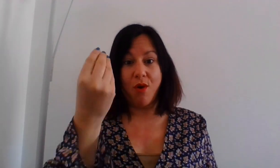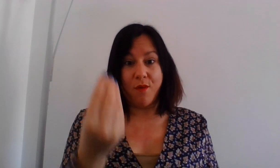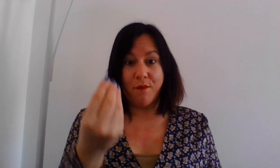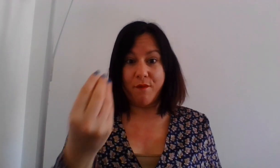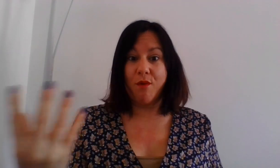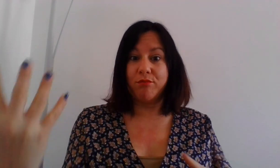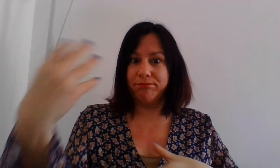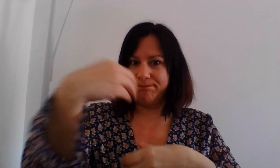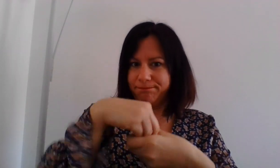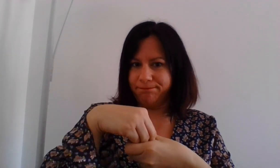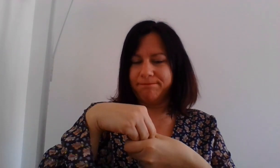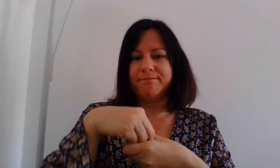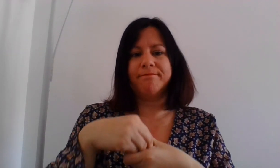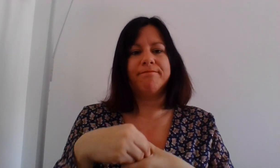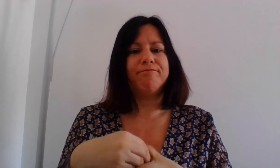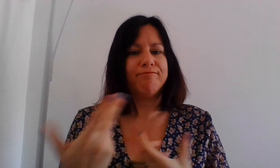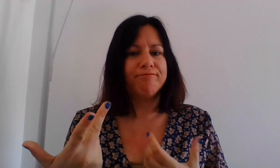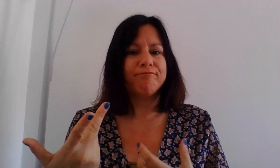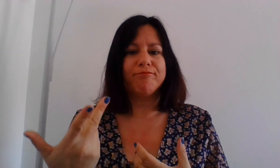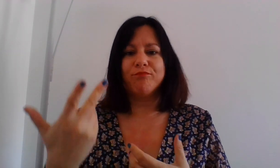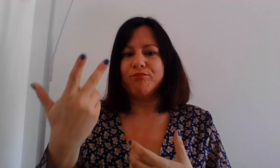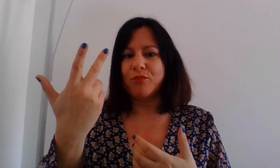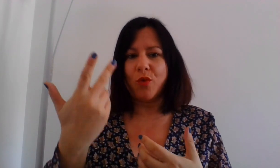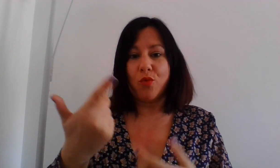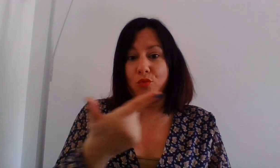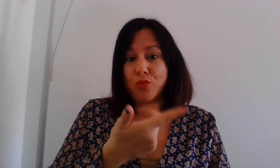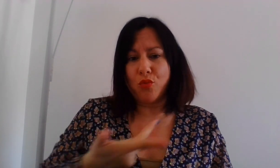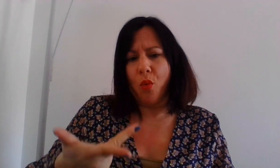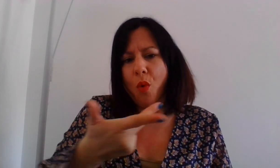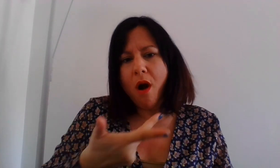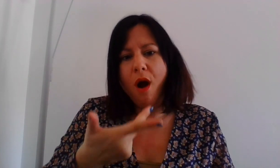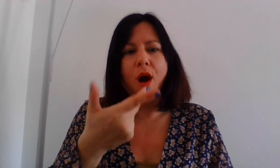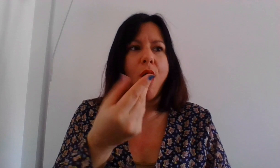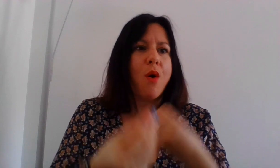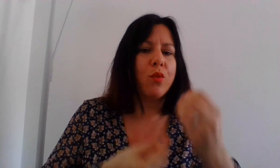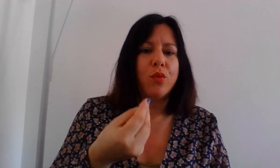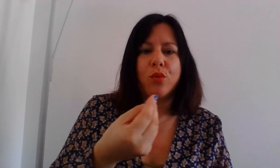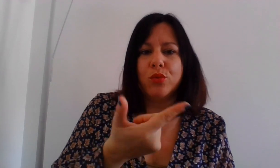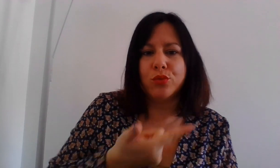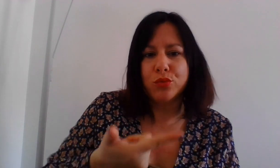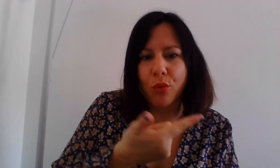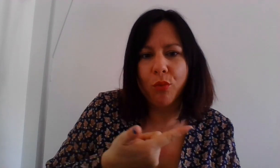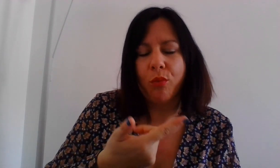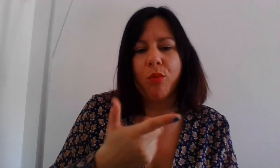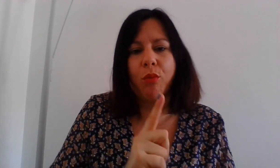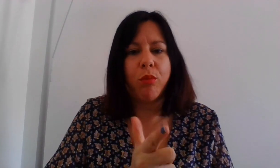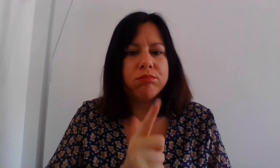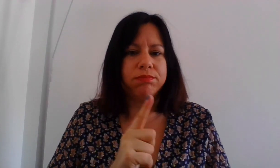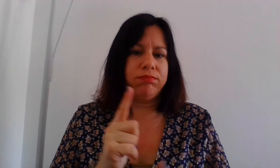Les enfants participent. A trois ou à deux,